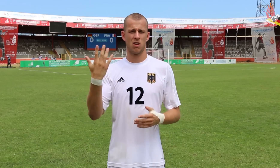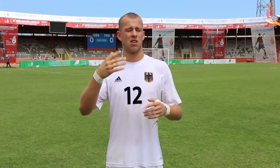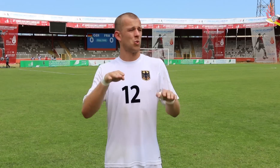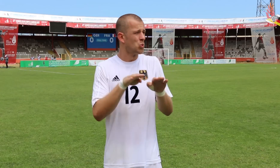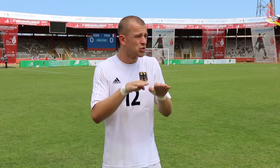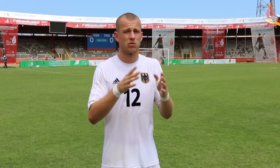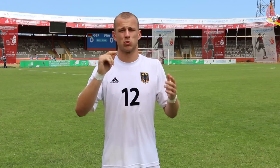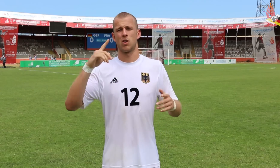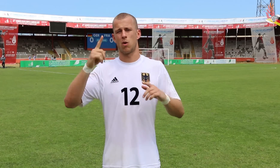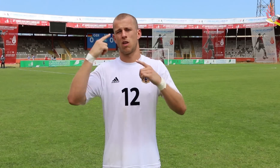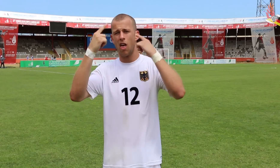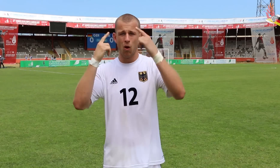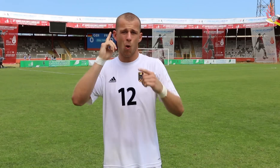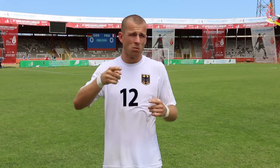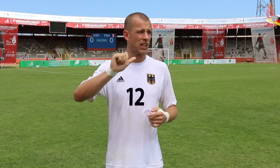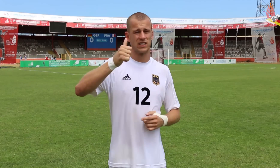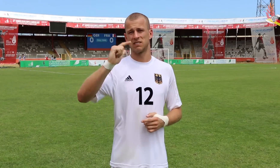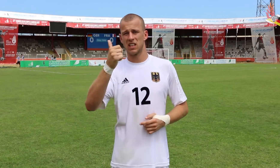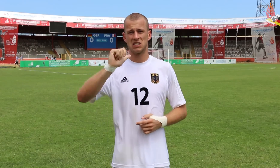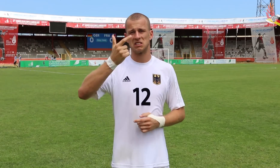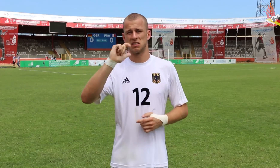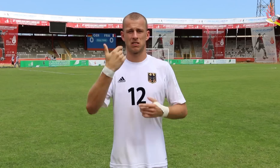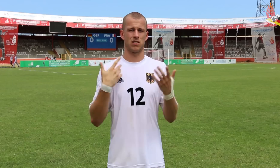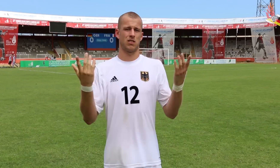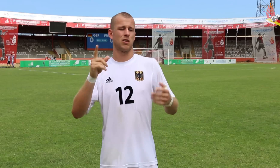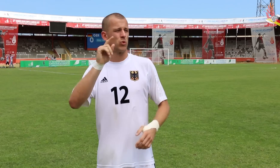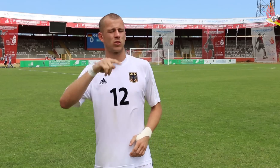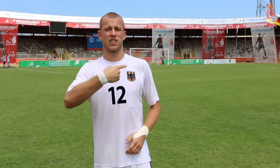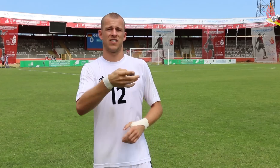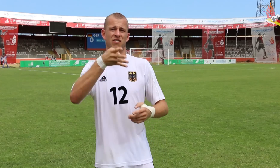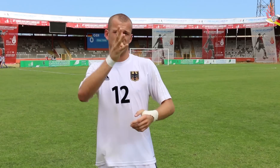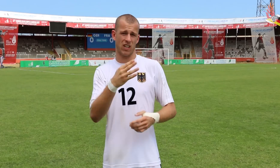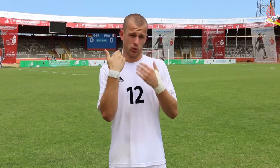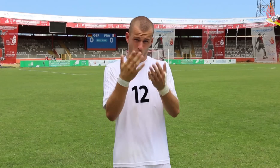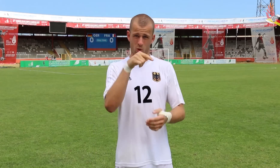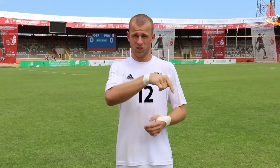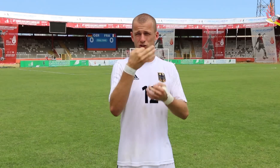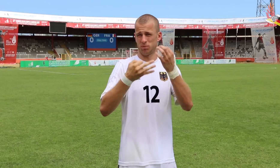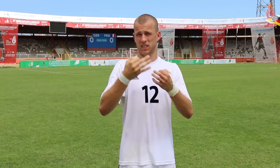Jetzt müssen wir noch abwarten, ob wir Erster oder Zweiter sind. Im Viertelfinale dürfen wir nicht so auftreten.